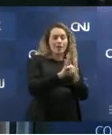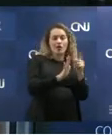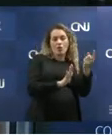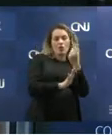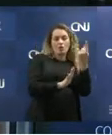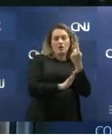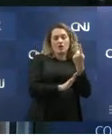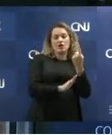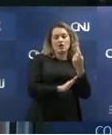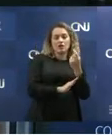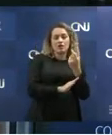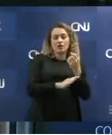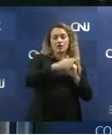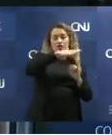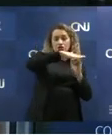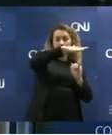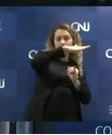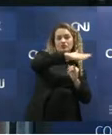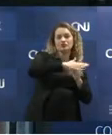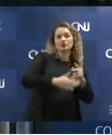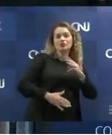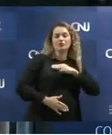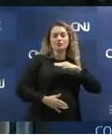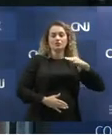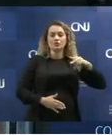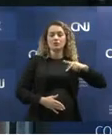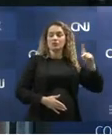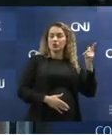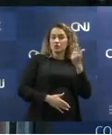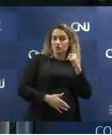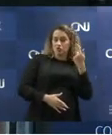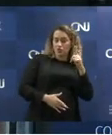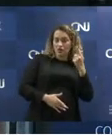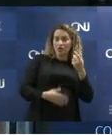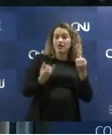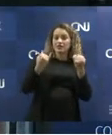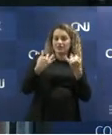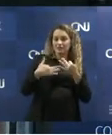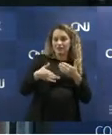sob o argumento de que, uma vez que a nona vaga havia sido da OAB,